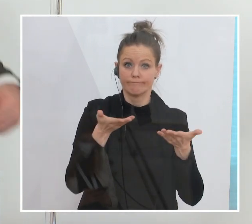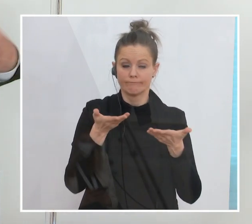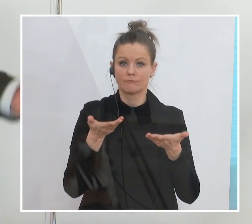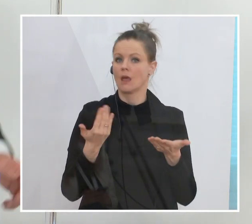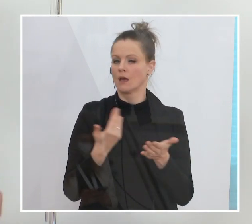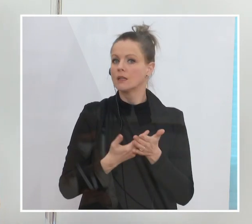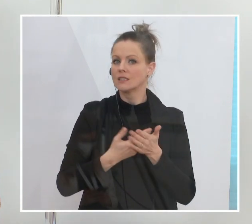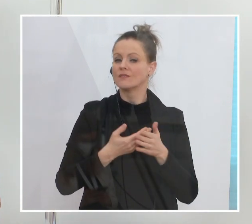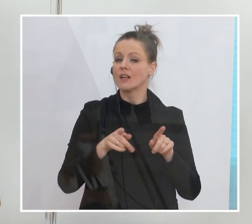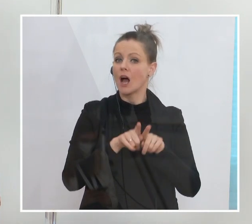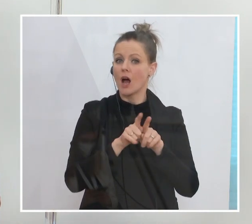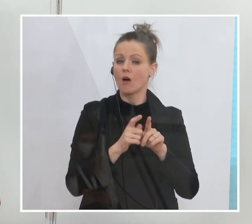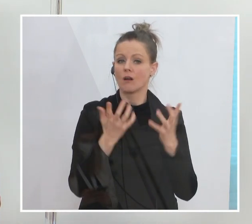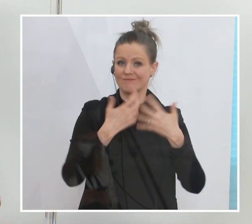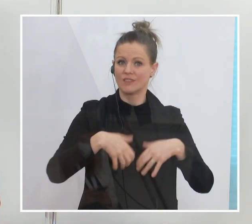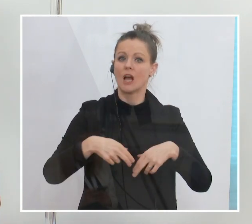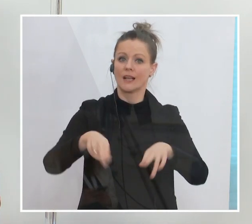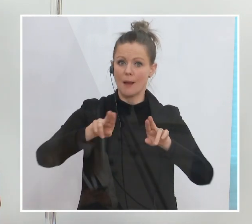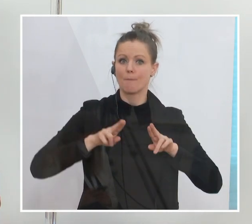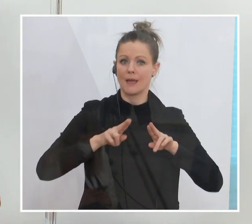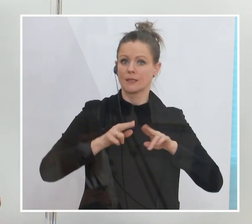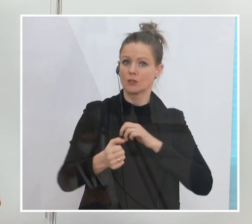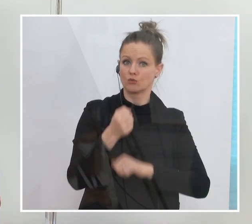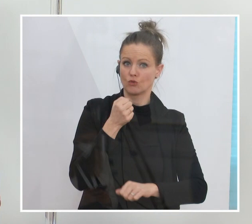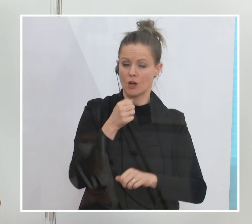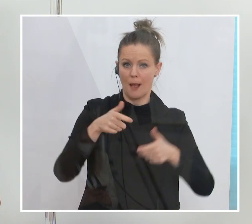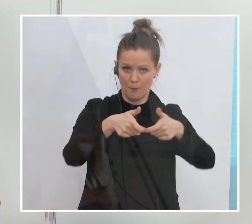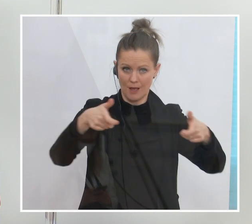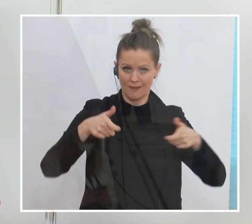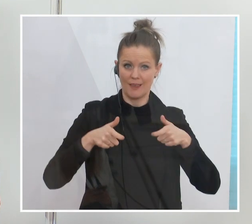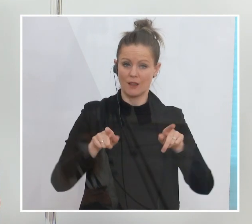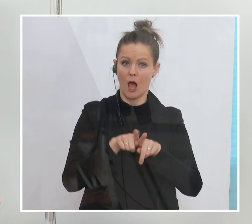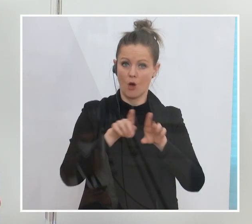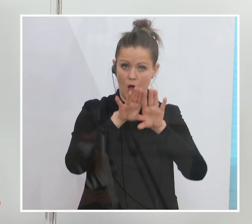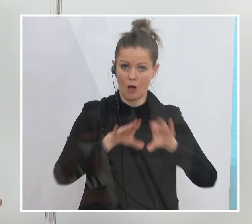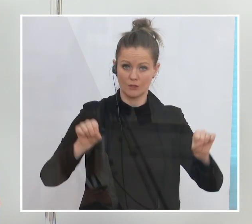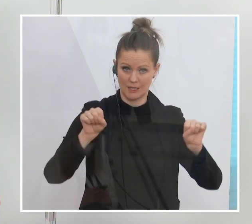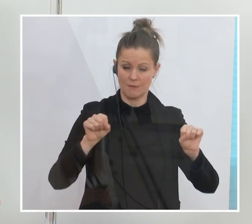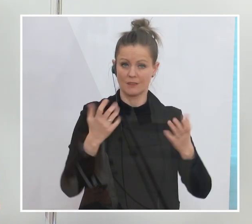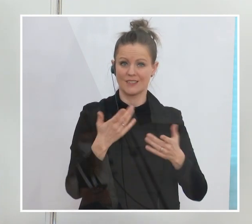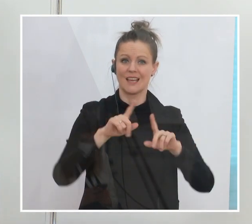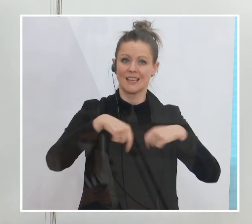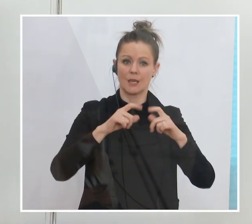im Zuge dieses „comebackstronger“-Pakets eben vereinbart, dass wir hier einen Scheck ausstellen,